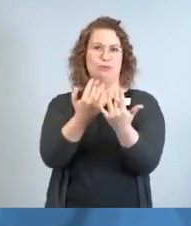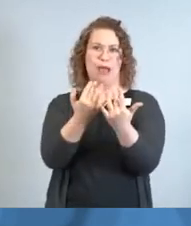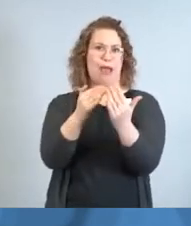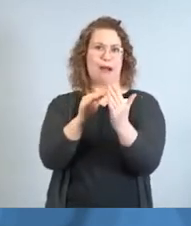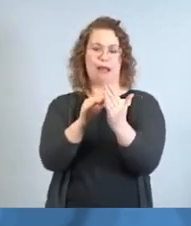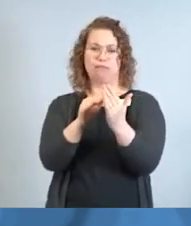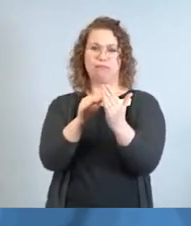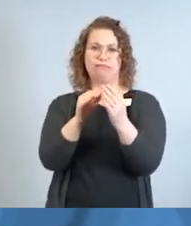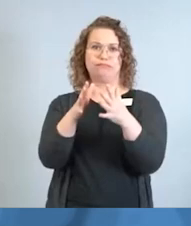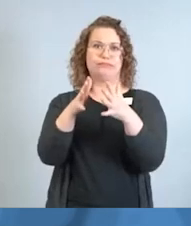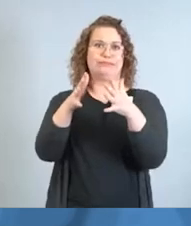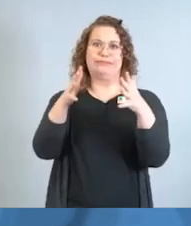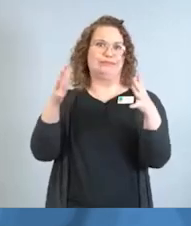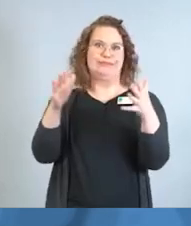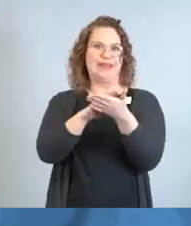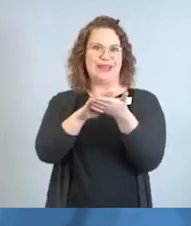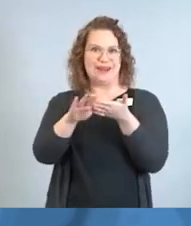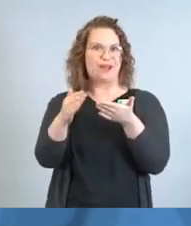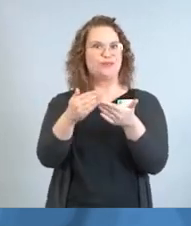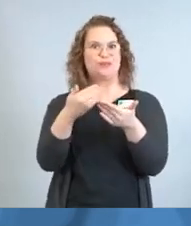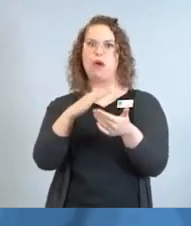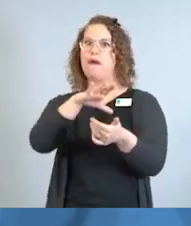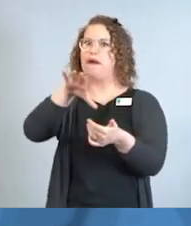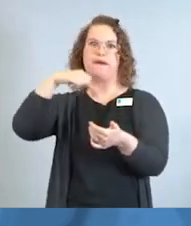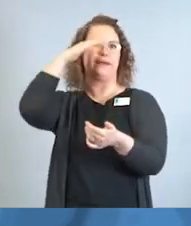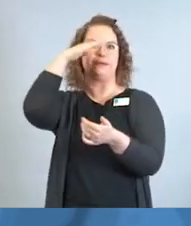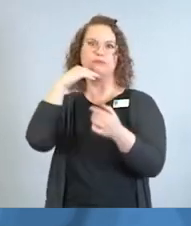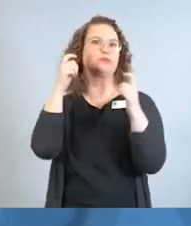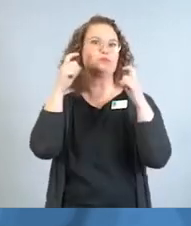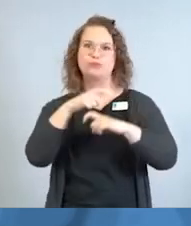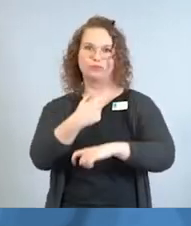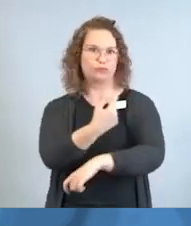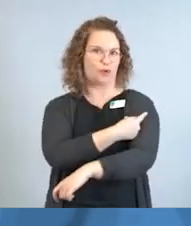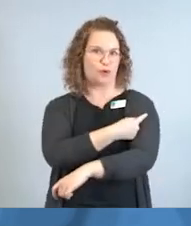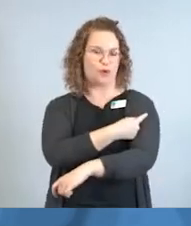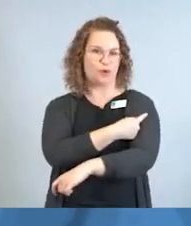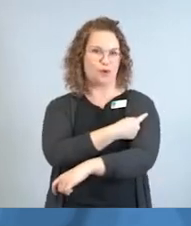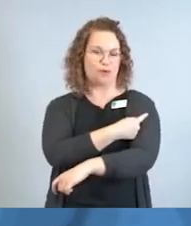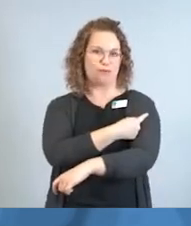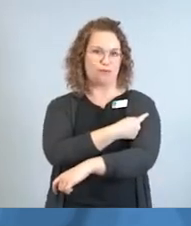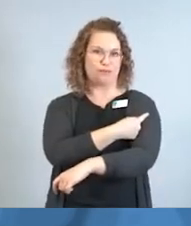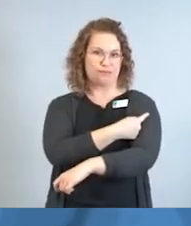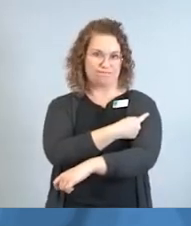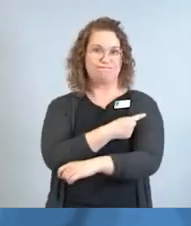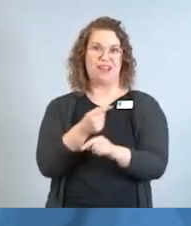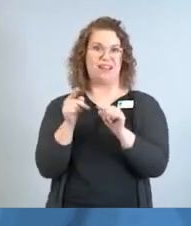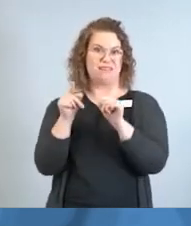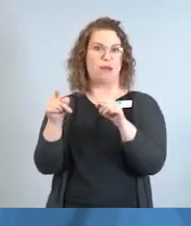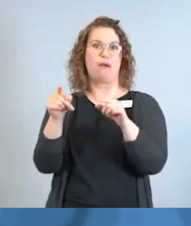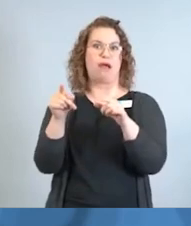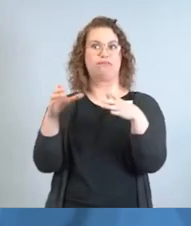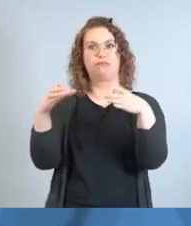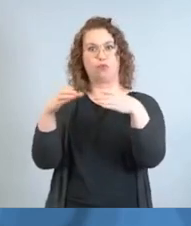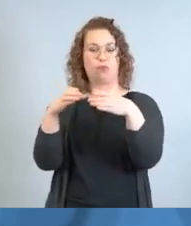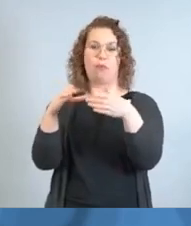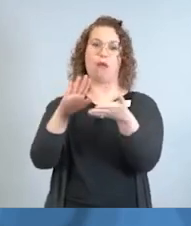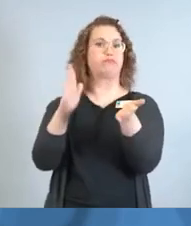Siellä ei kaikkia kuitenkaan voidaan rokottaa. Nämä ryhmät on rokotettu kokonaan.